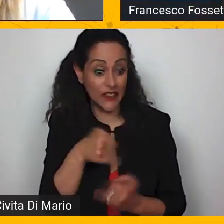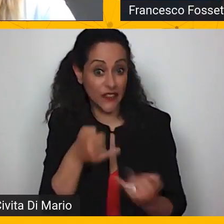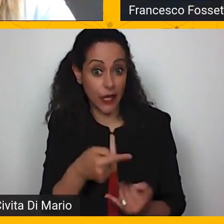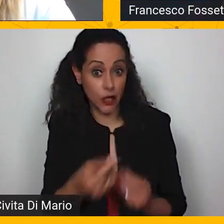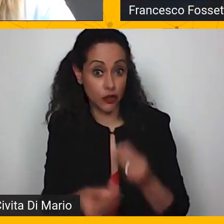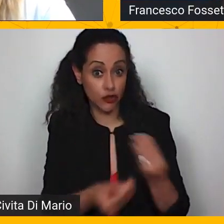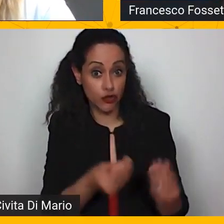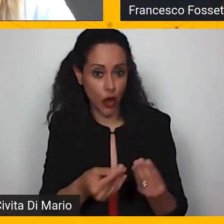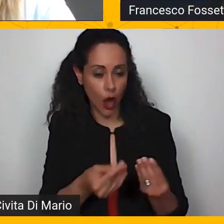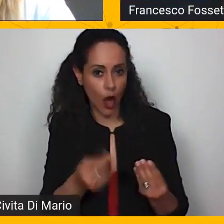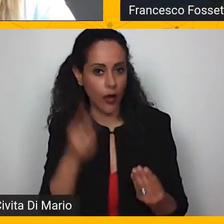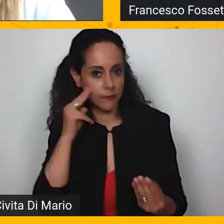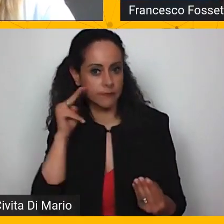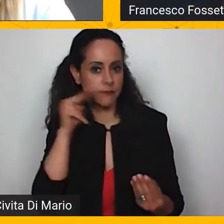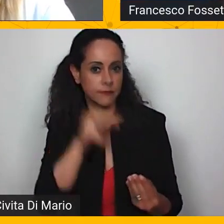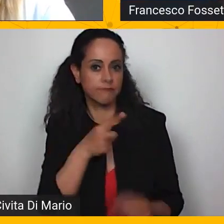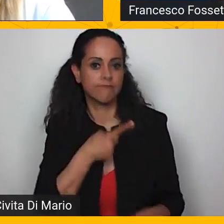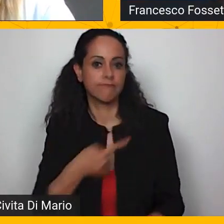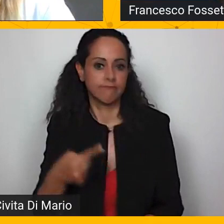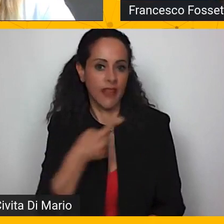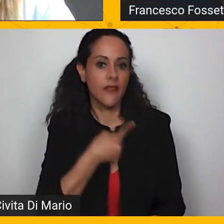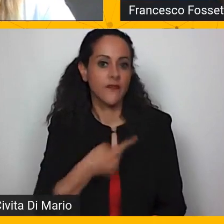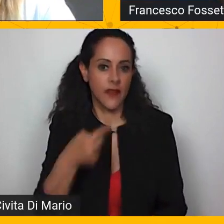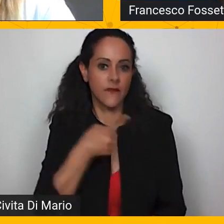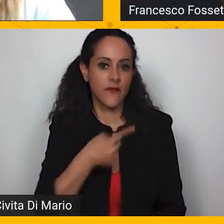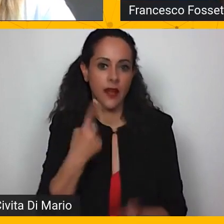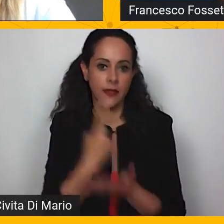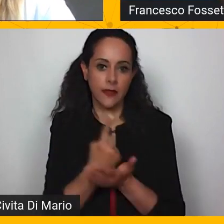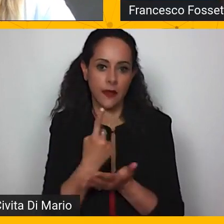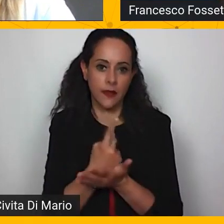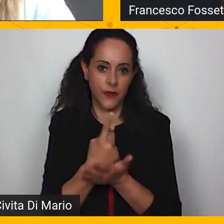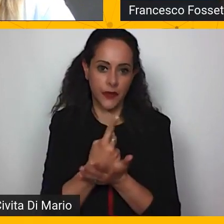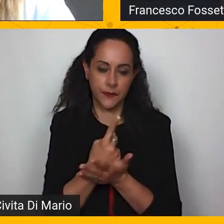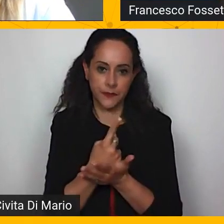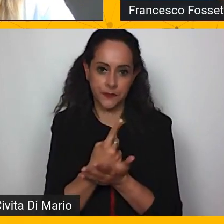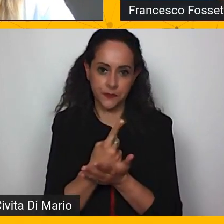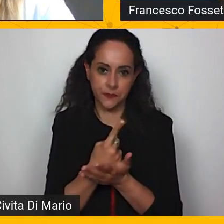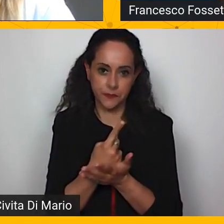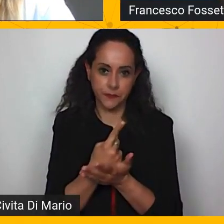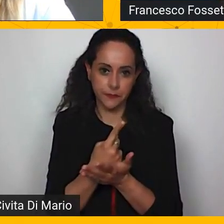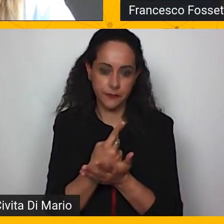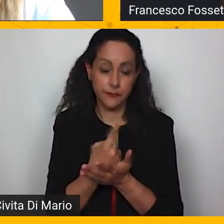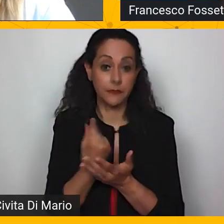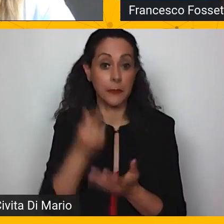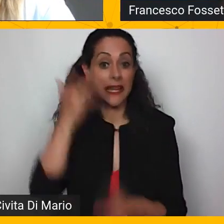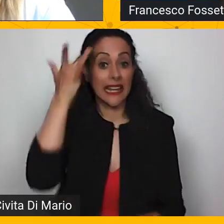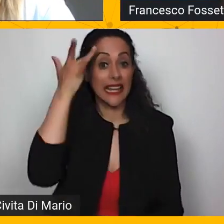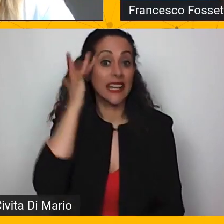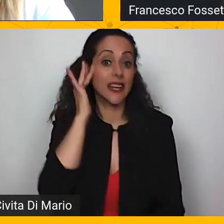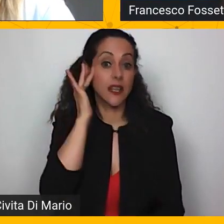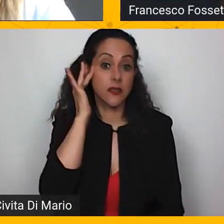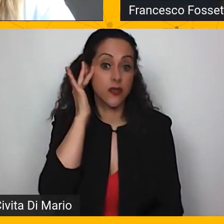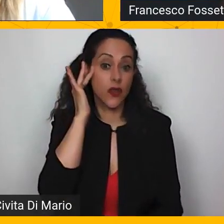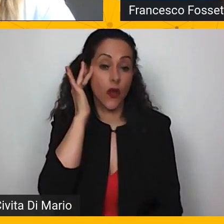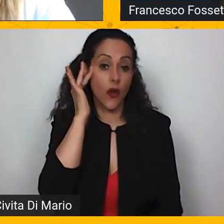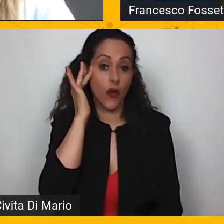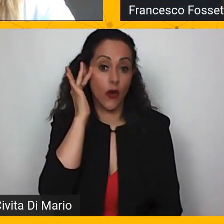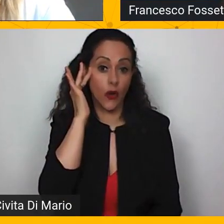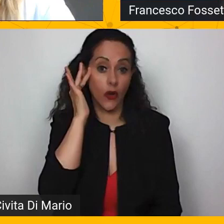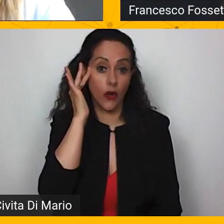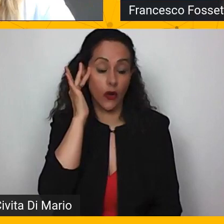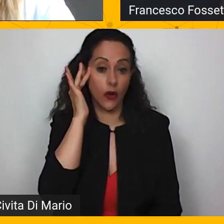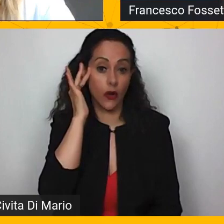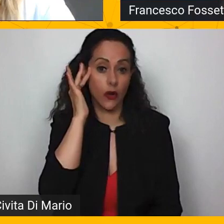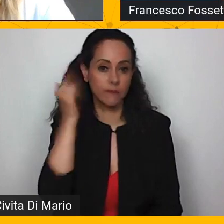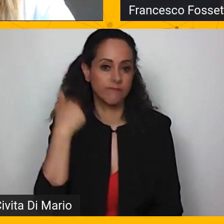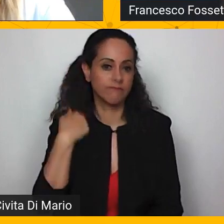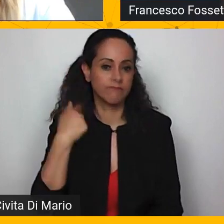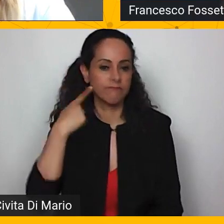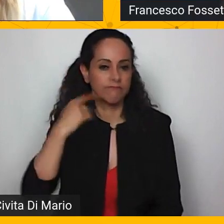vigilare costantemente perché